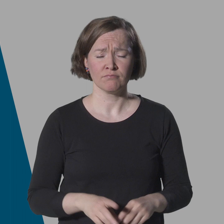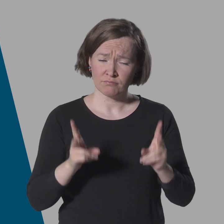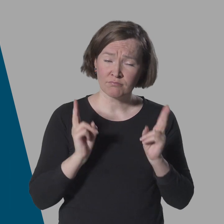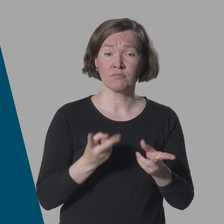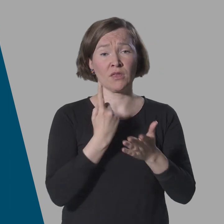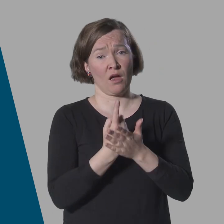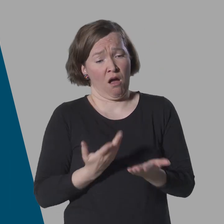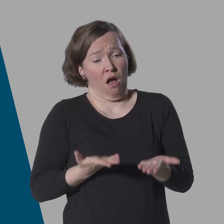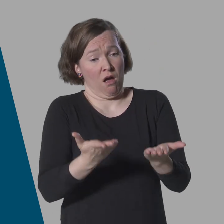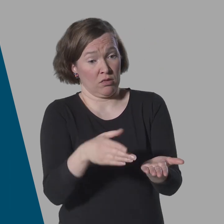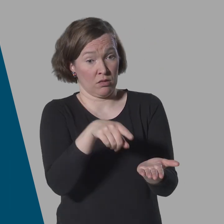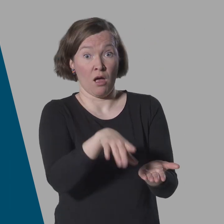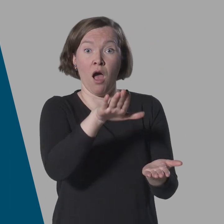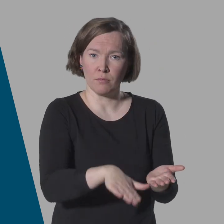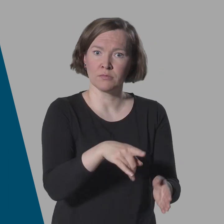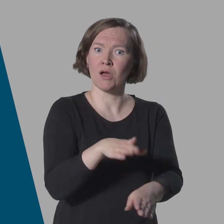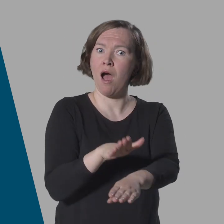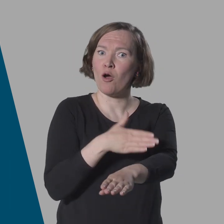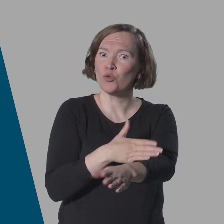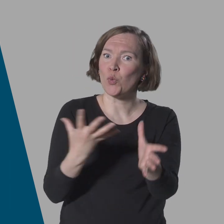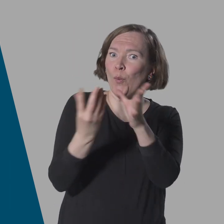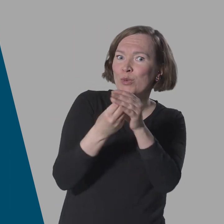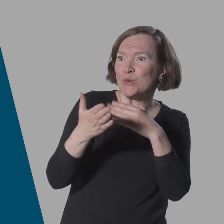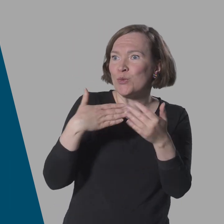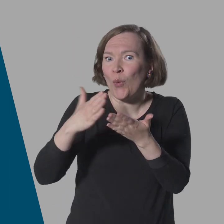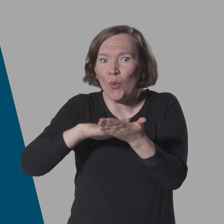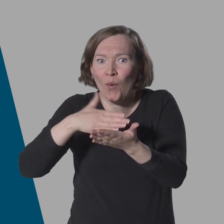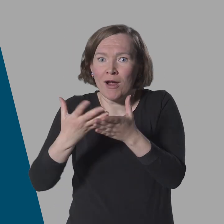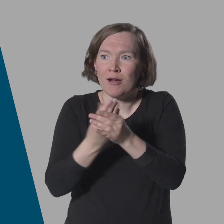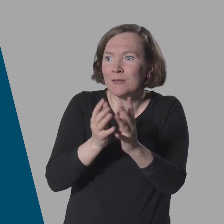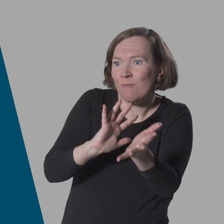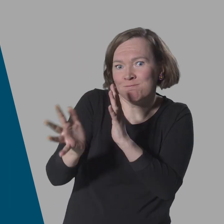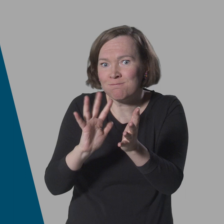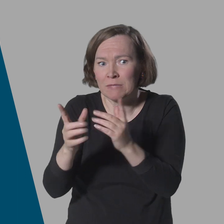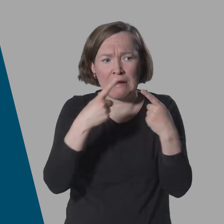Lasten täytyy myös antaa harjoitella yhteistyötä tulkkien kanssa -